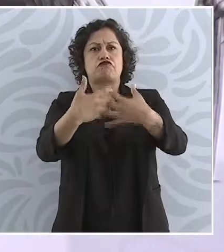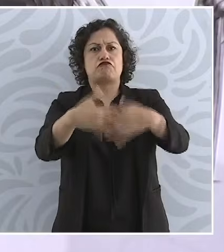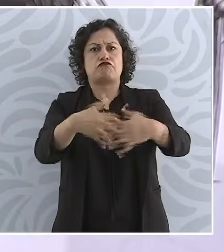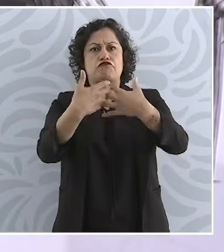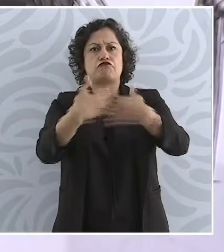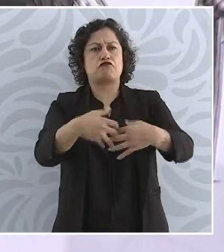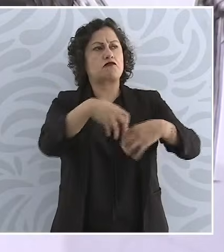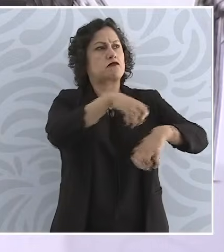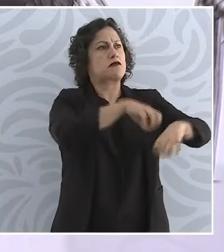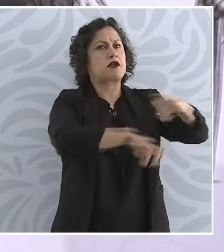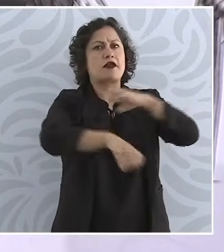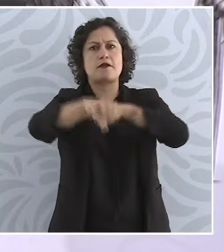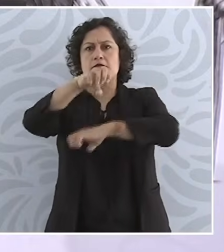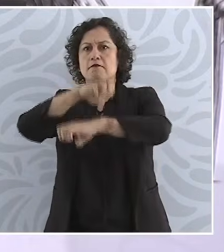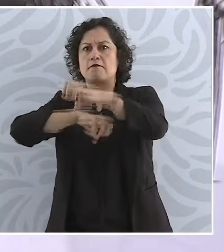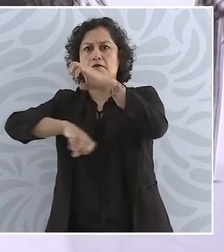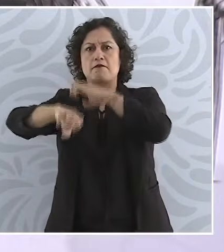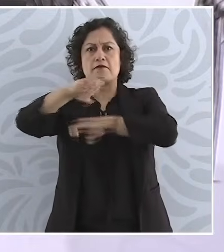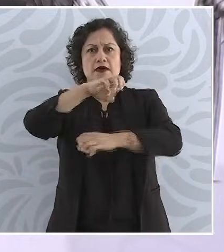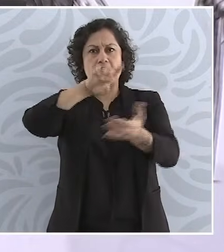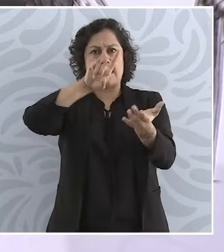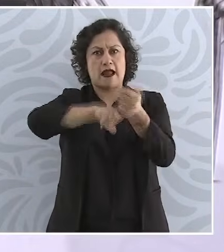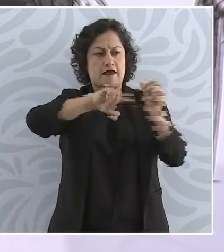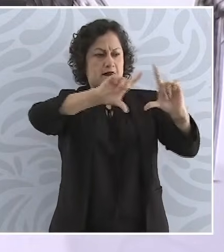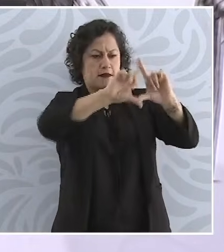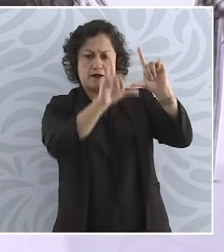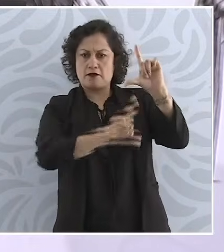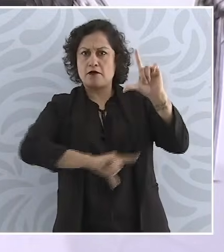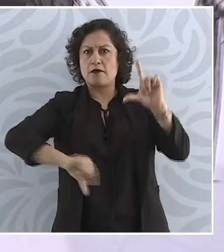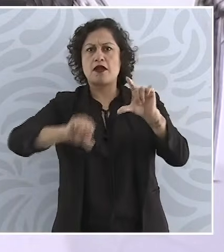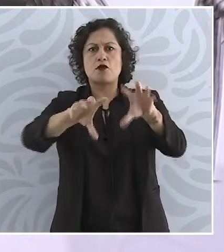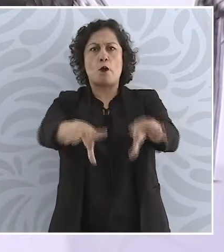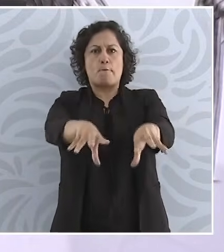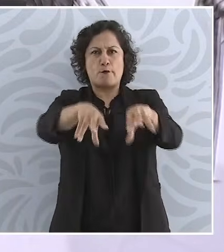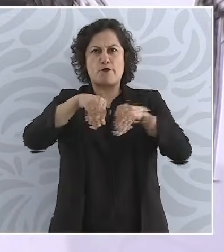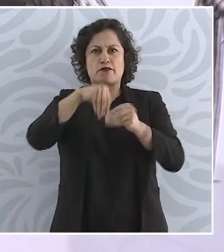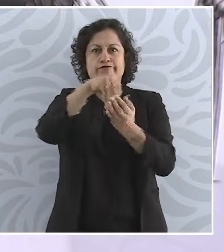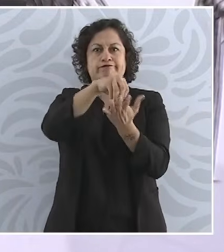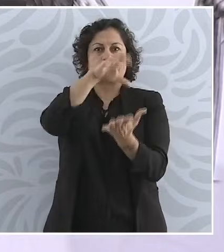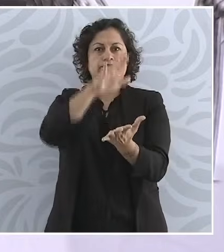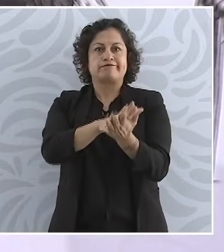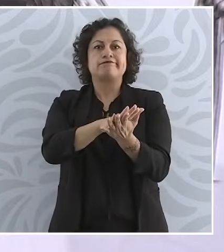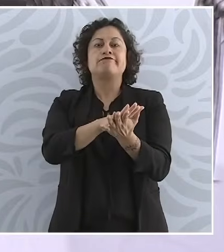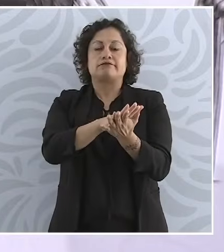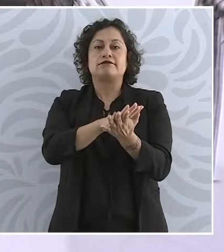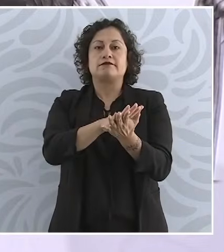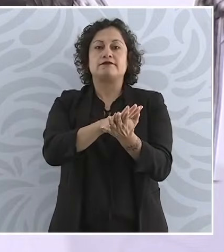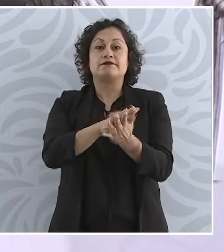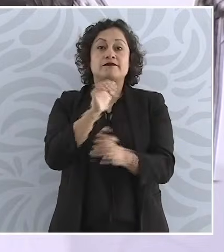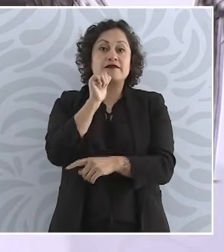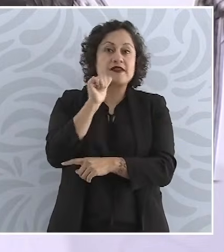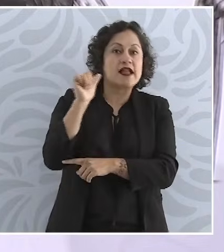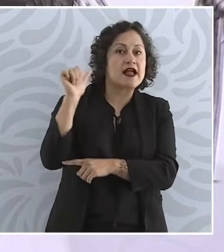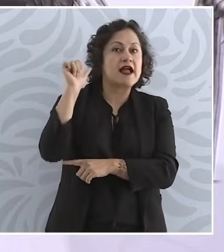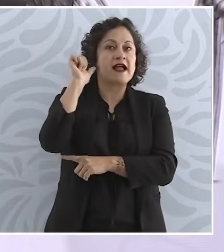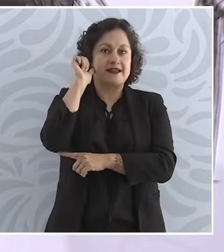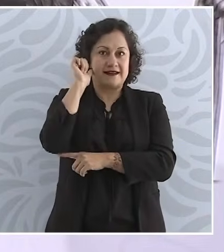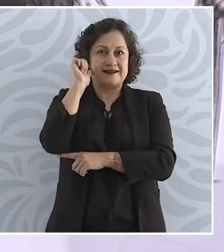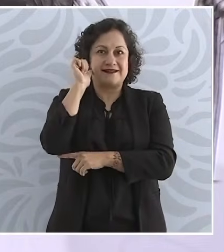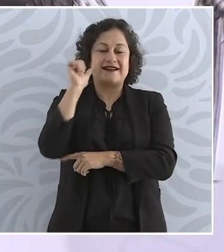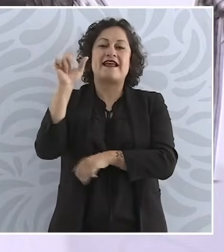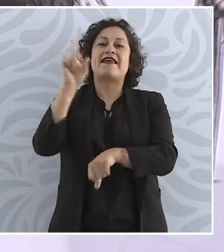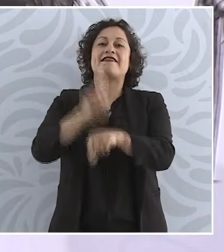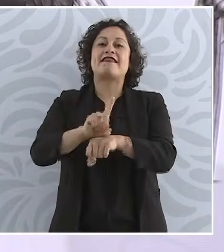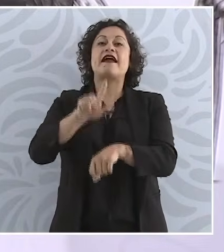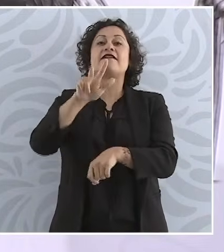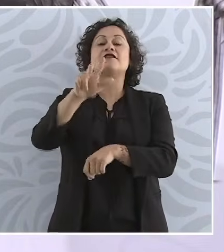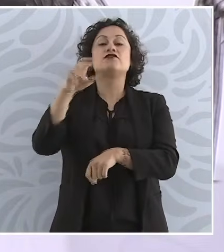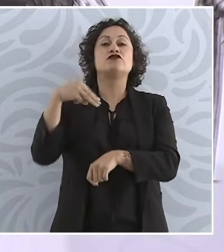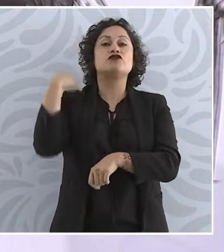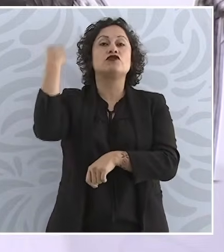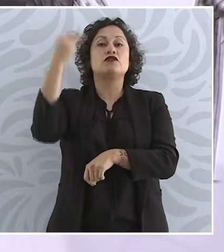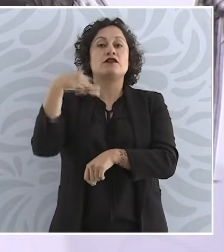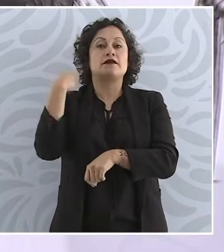petroleras que operan en el país a las 22 horas de ayer 18 de marzo dirigí en Palacio Nacional